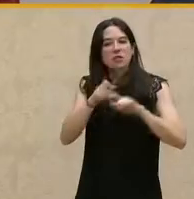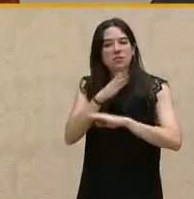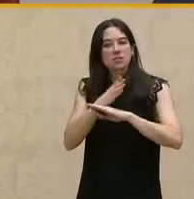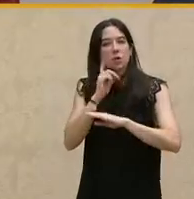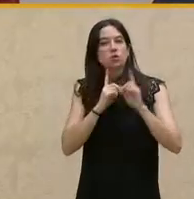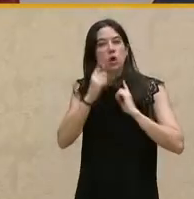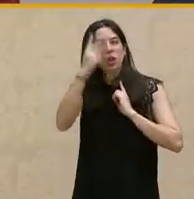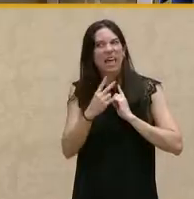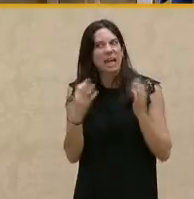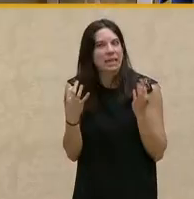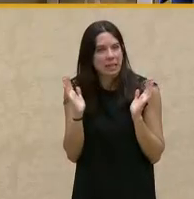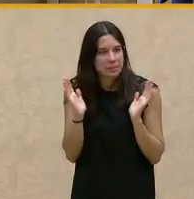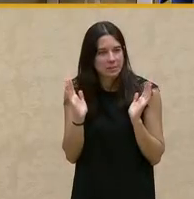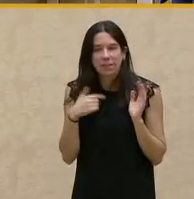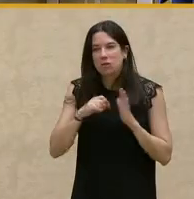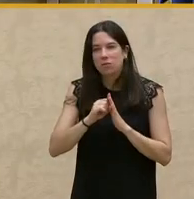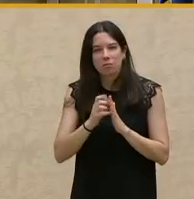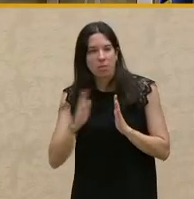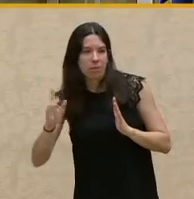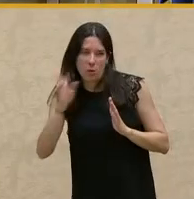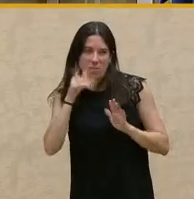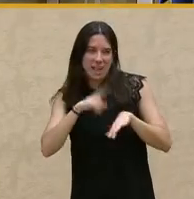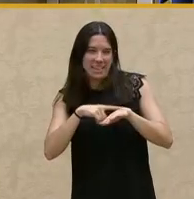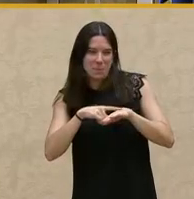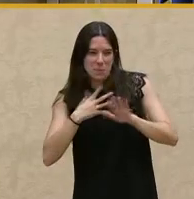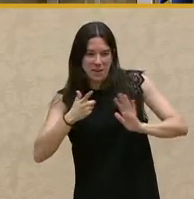no me voy a enrollar porque me quieren quitar el tiempo. Lo más importante,